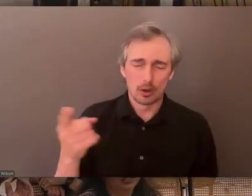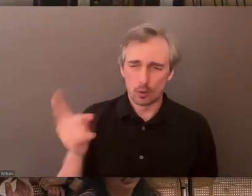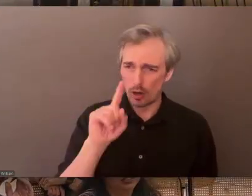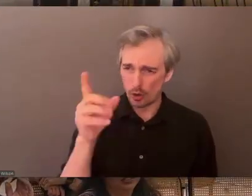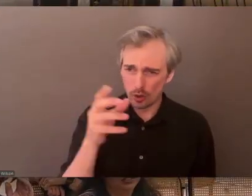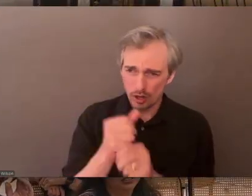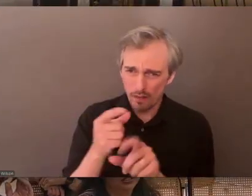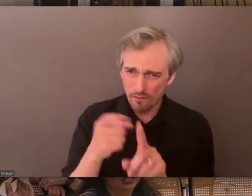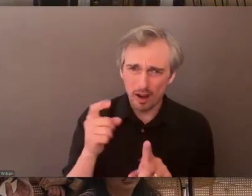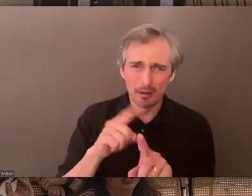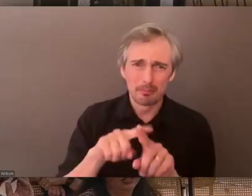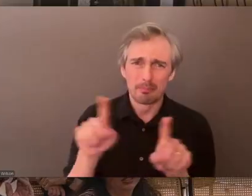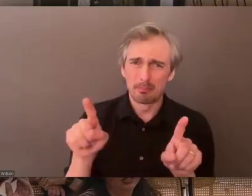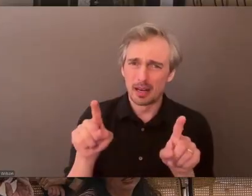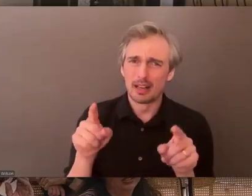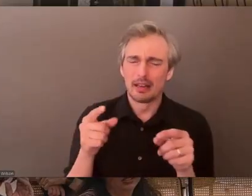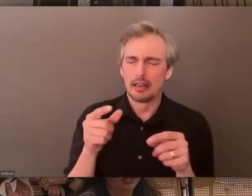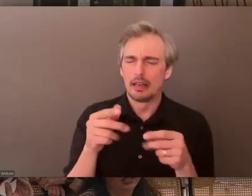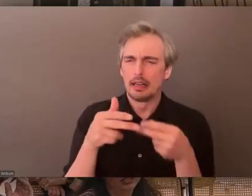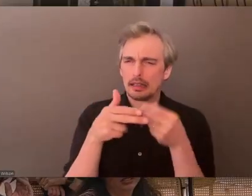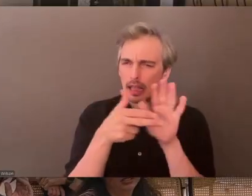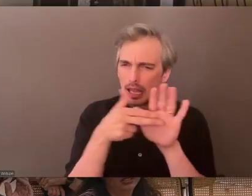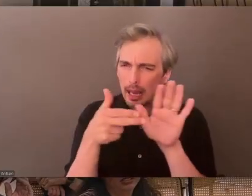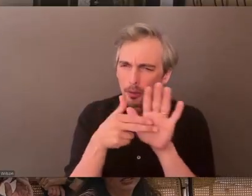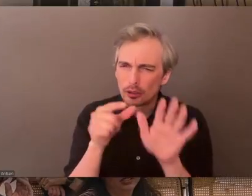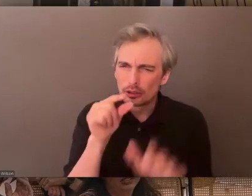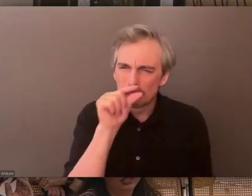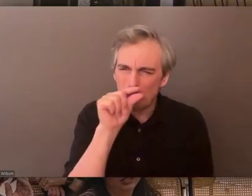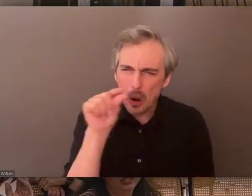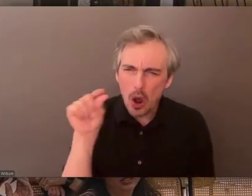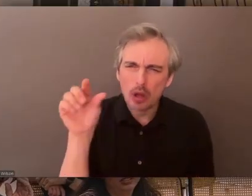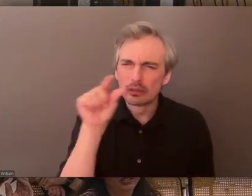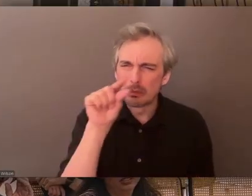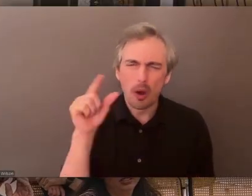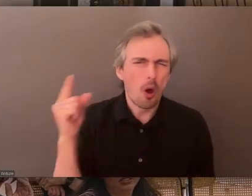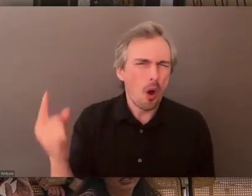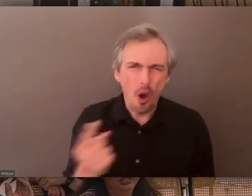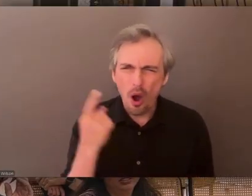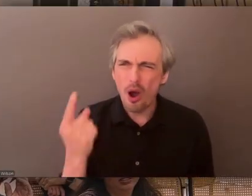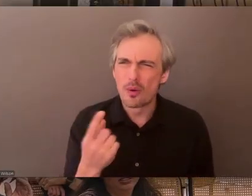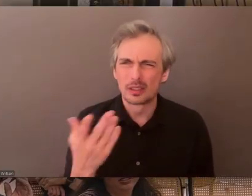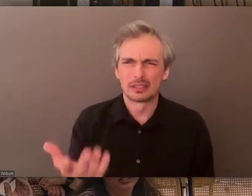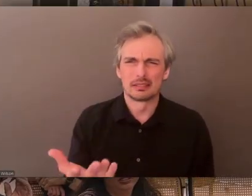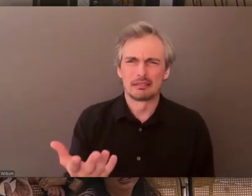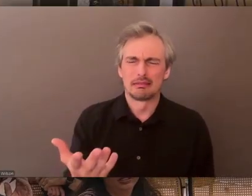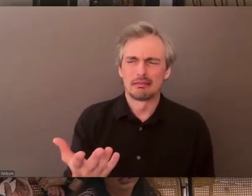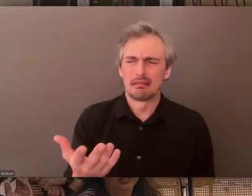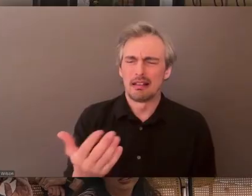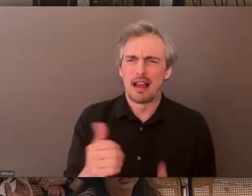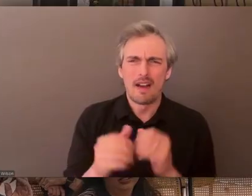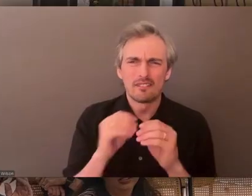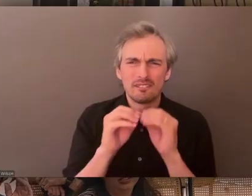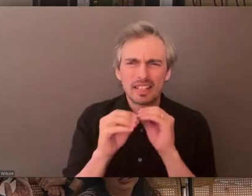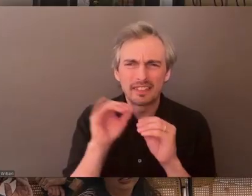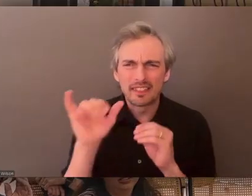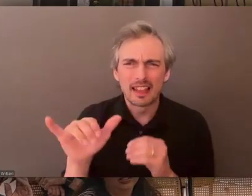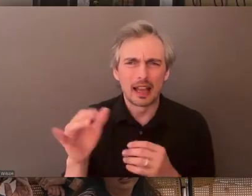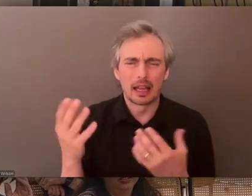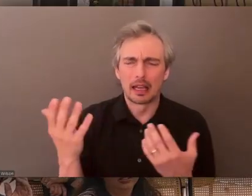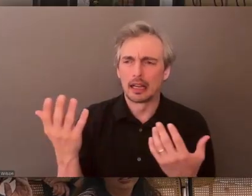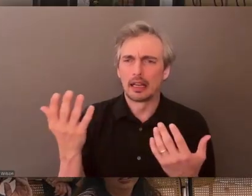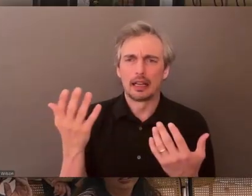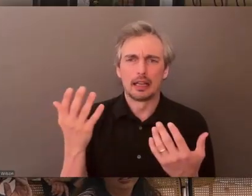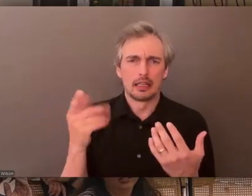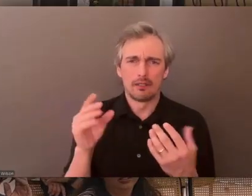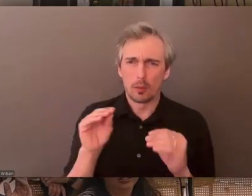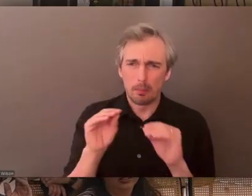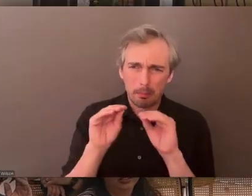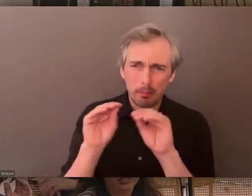それは簡単に修正できるものなのでしょうか？それとも、大きな数字を入れたテキス トボックスを置くような手動の作業が必要なのでしょうか？例えば、 40%の棒グ